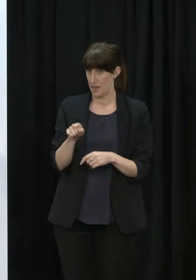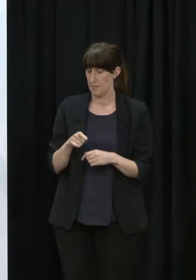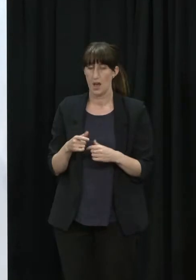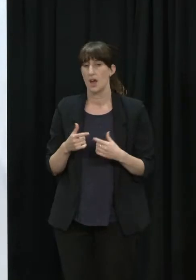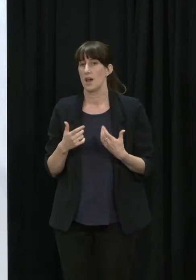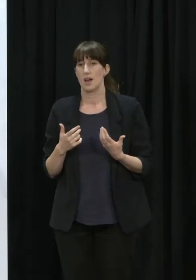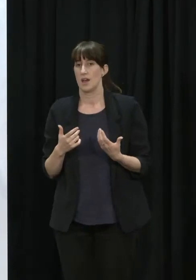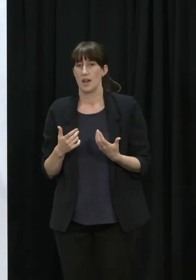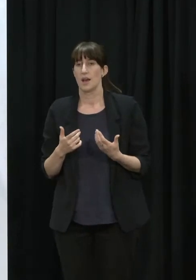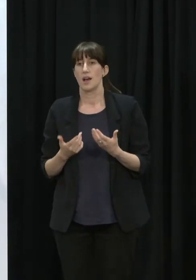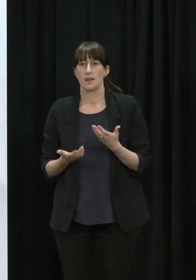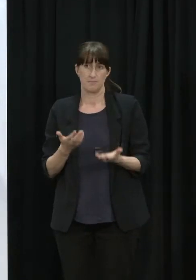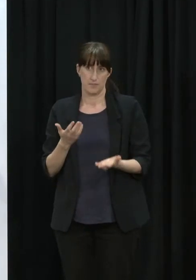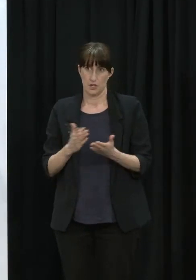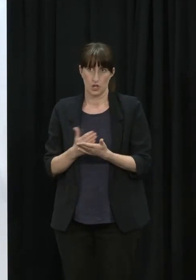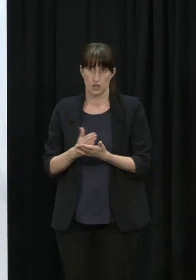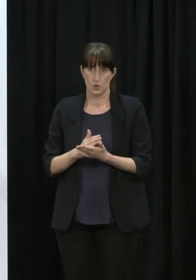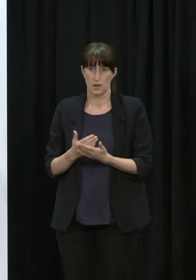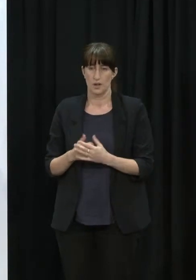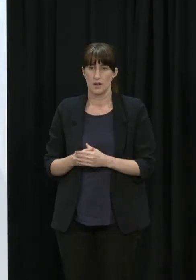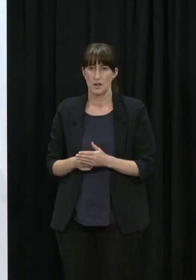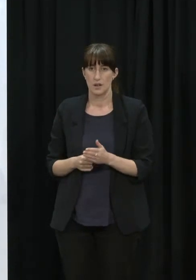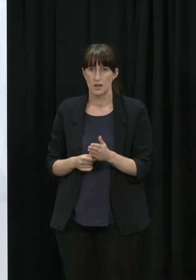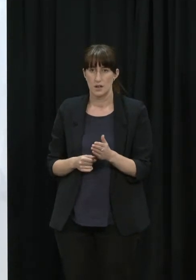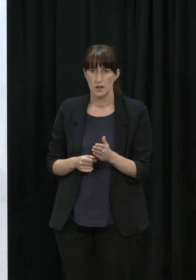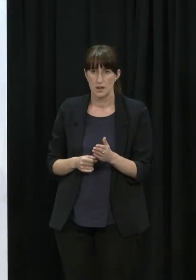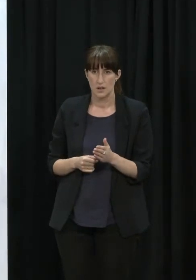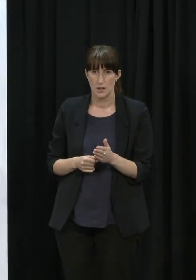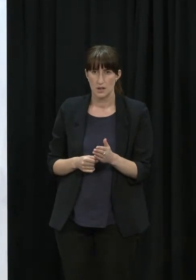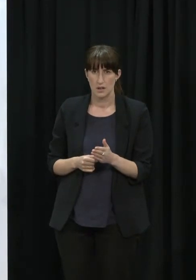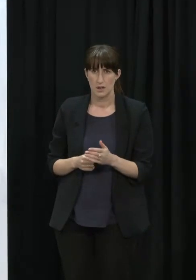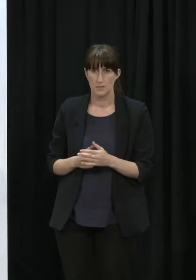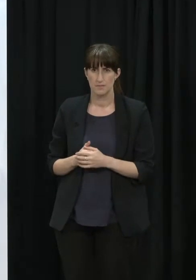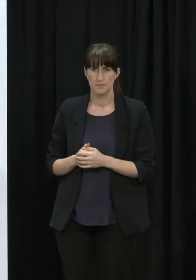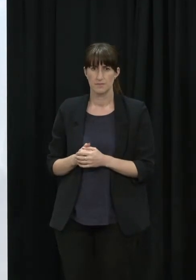waahi ki te mahi pera ka mahi tatou i to tatou ara i roto i taua.